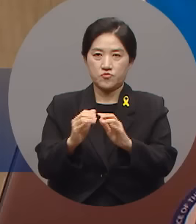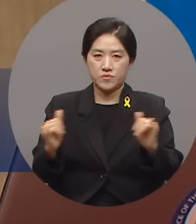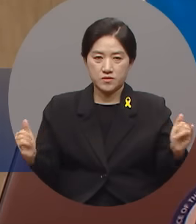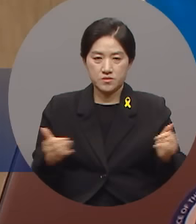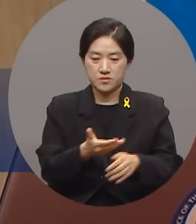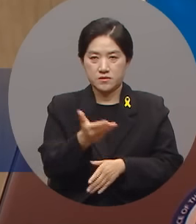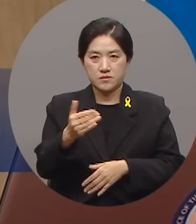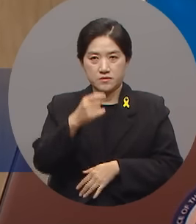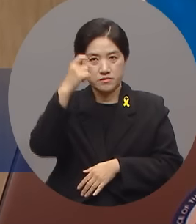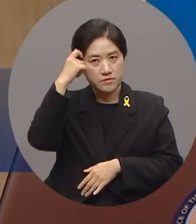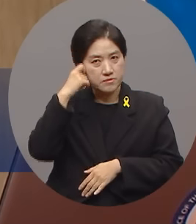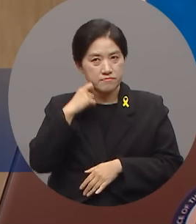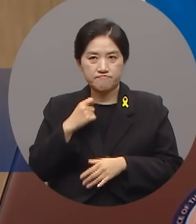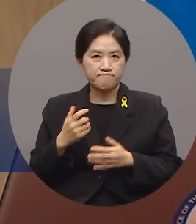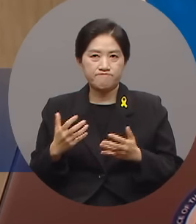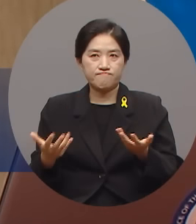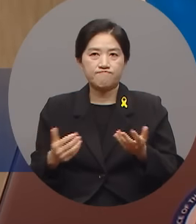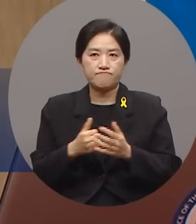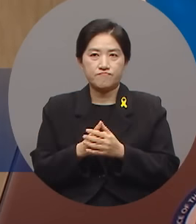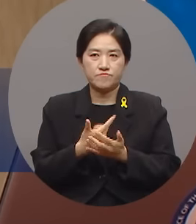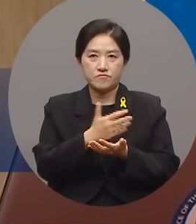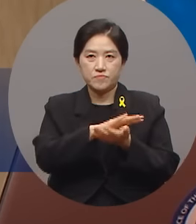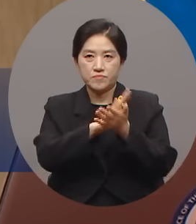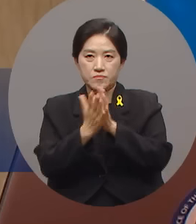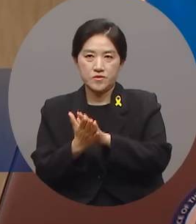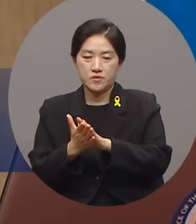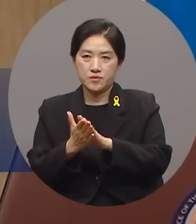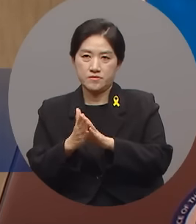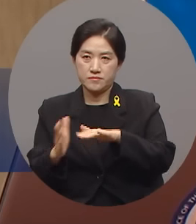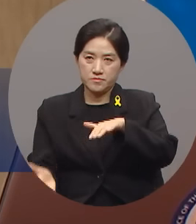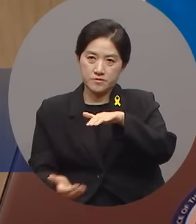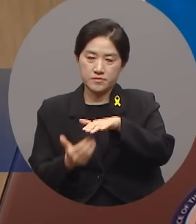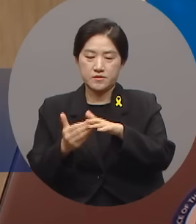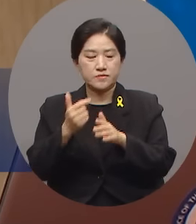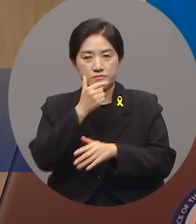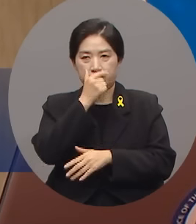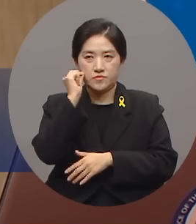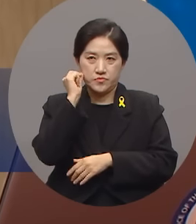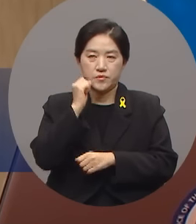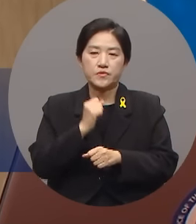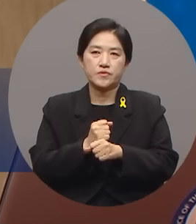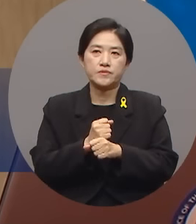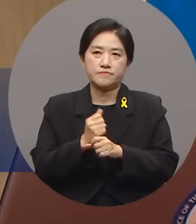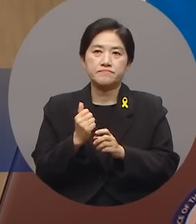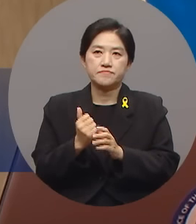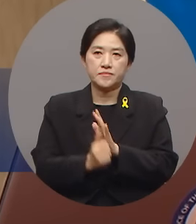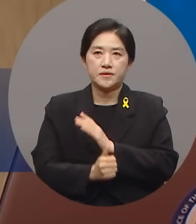이어 취임 이후 지난 2년 동안 국민 기대에미치지 못했다고 했습니다.